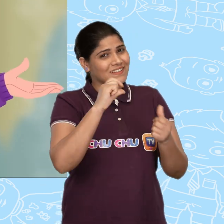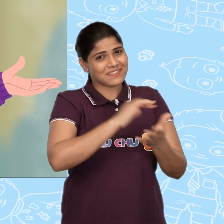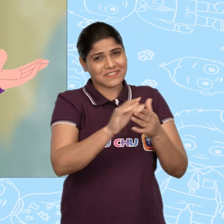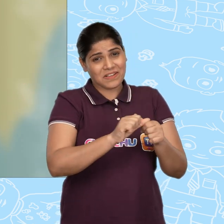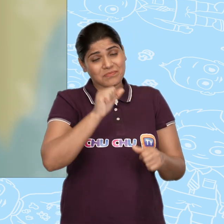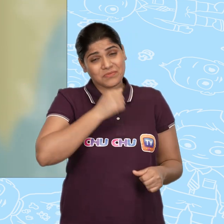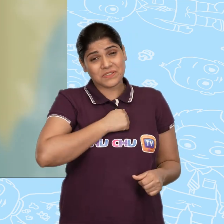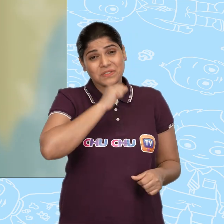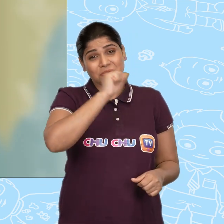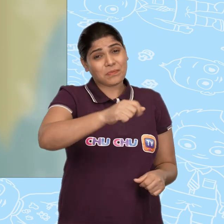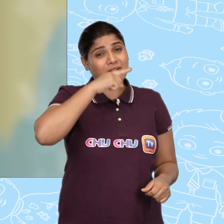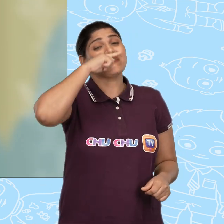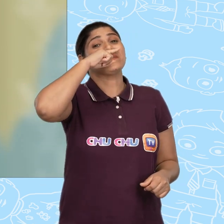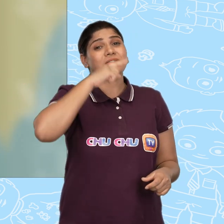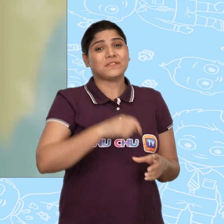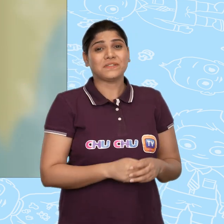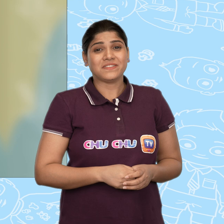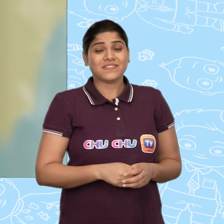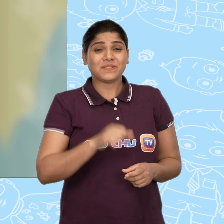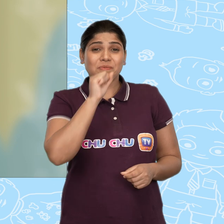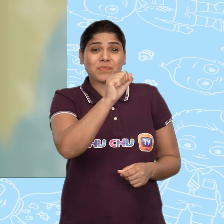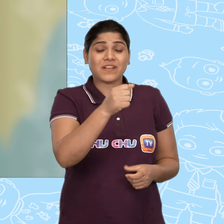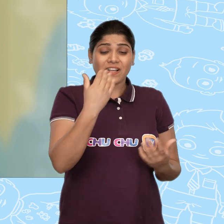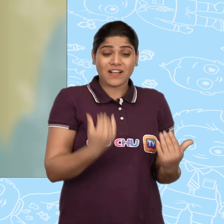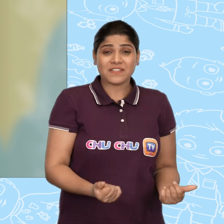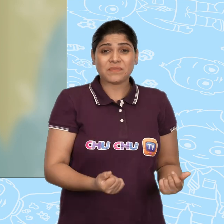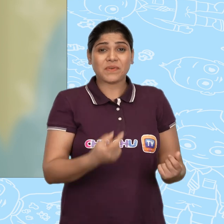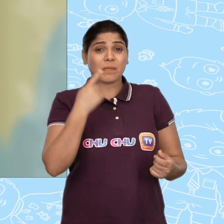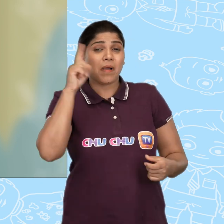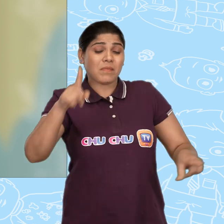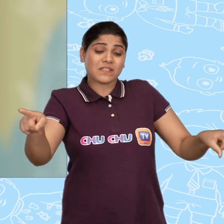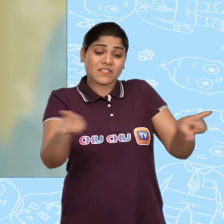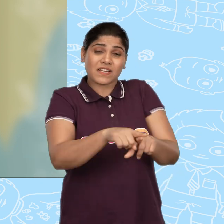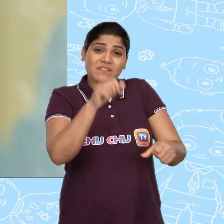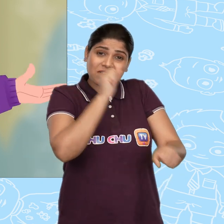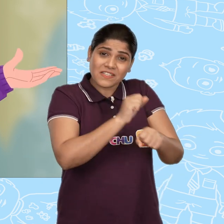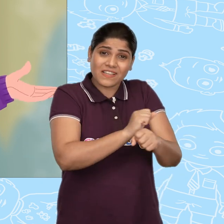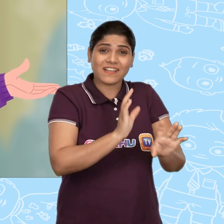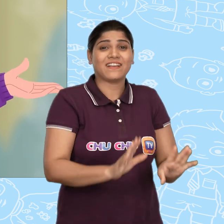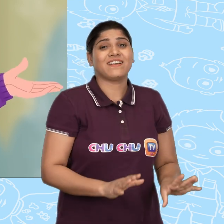मुझे तुम पर गर्व है। तुमने आज बिलकुल अपने पापा की तरह काम किया।